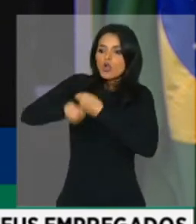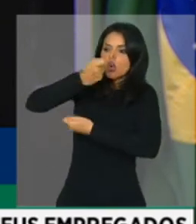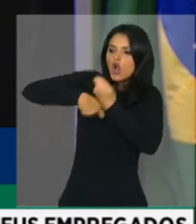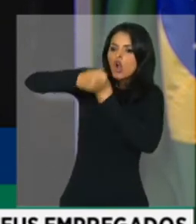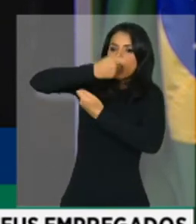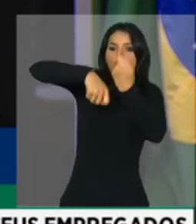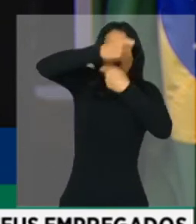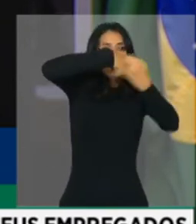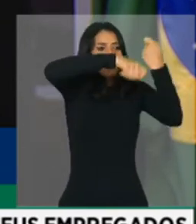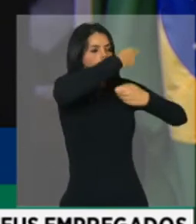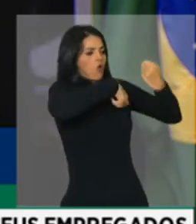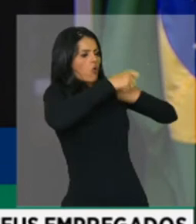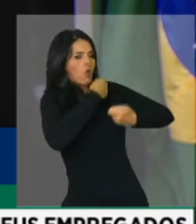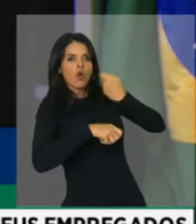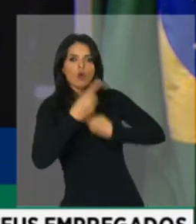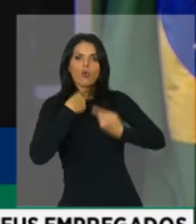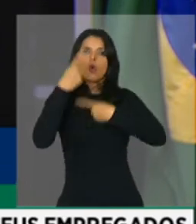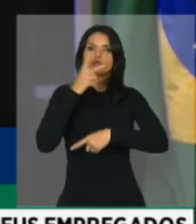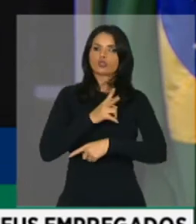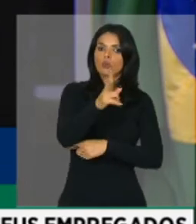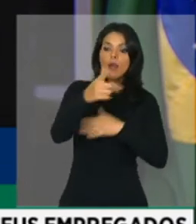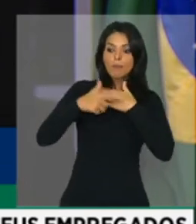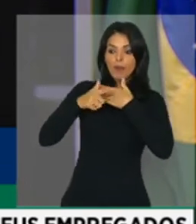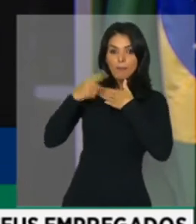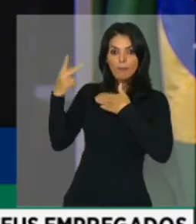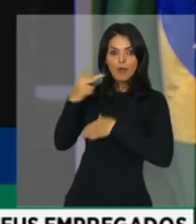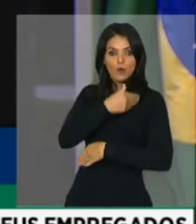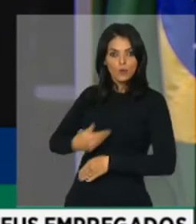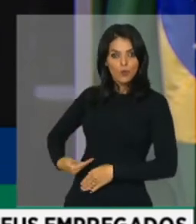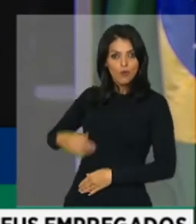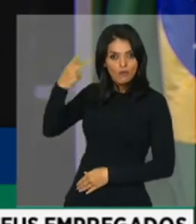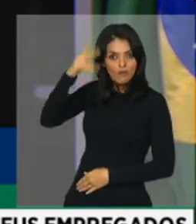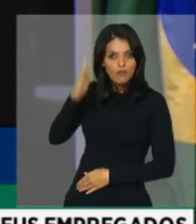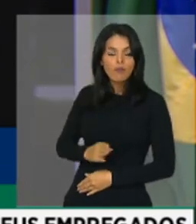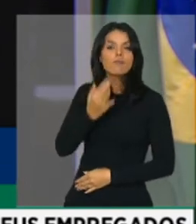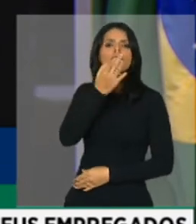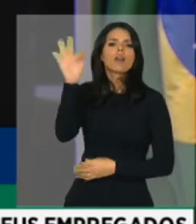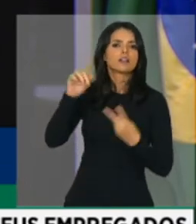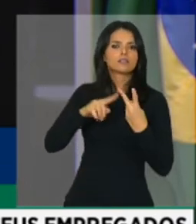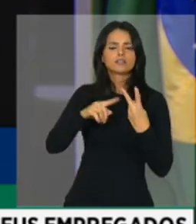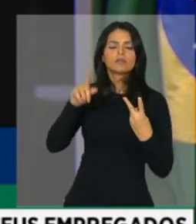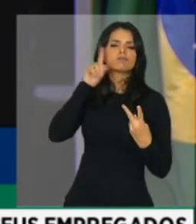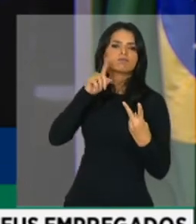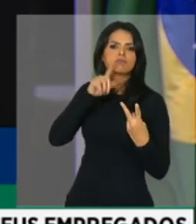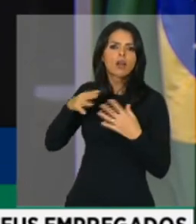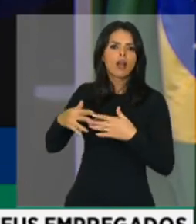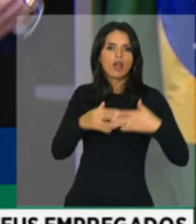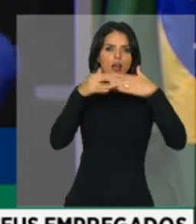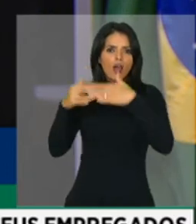TIRANDO... DA ONDE NÃO MORRAM DE FOME E QUE AS ECONOMIAS NÃO SE FALEÇAM, ESSE É O PAPEL DO ESTADO, PARA QUE A FRANÇA, ESTADOS UNIDOS E